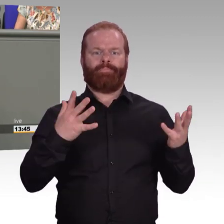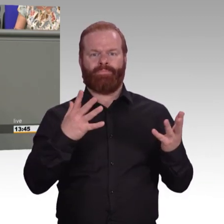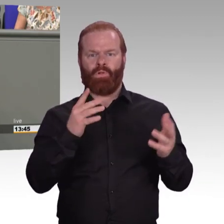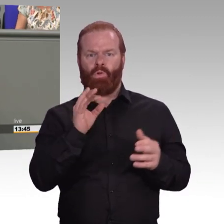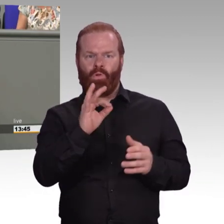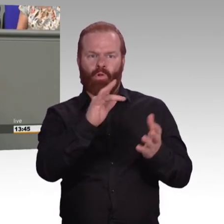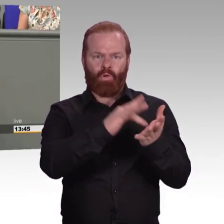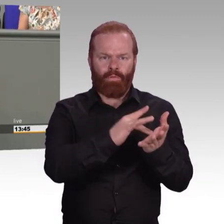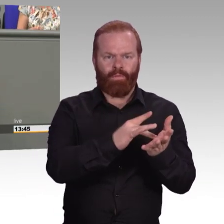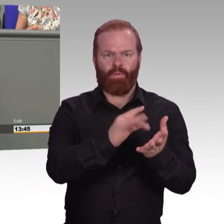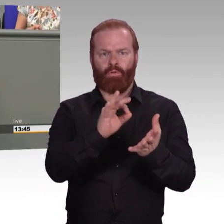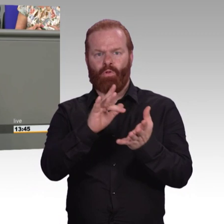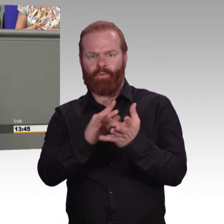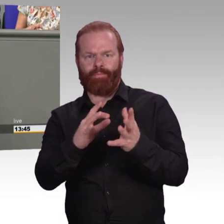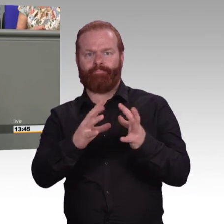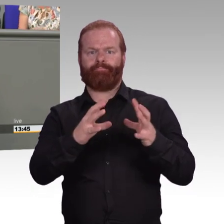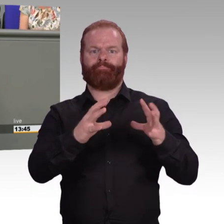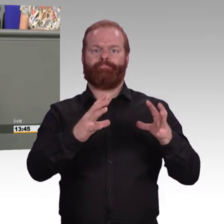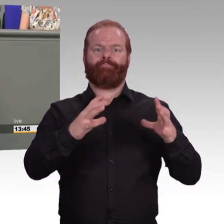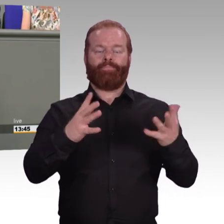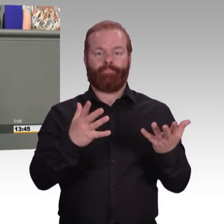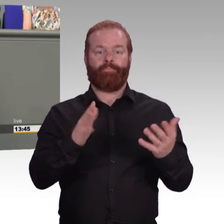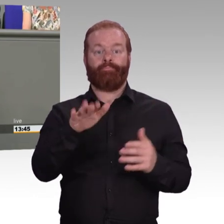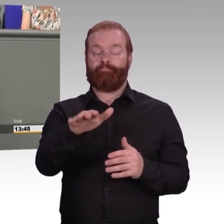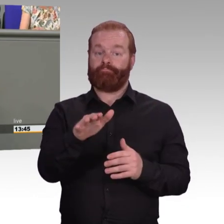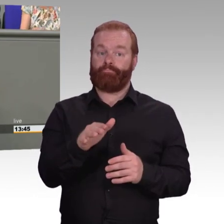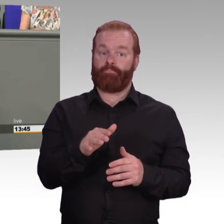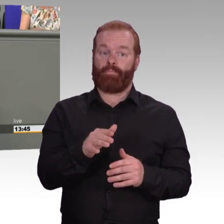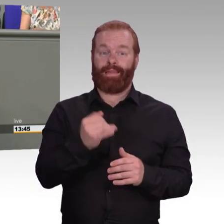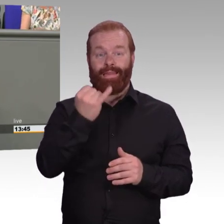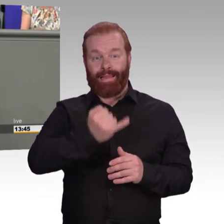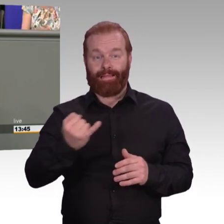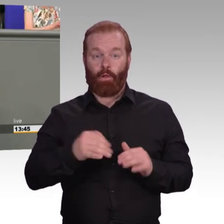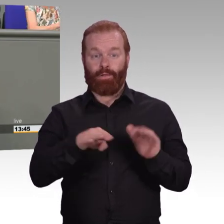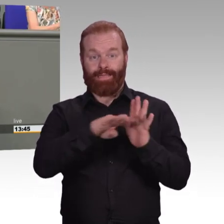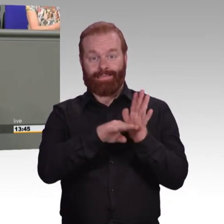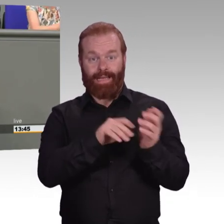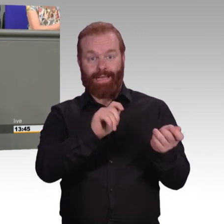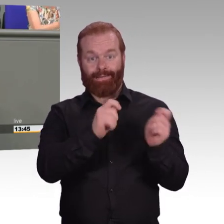und jede Grundgesetzänderung stärkt und politisiert das Bundesverfassungsgericht